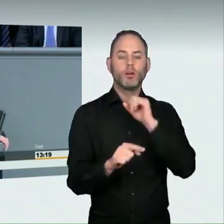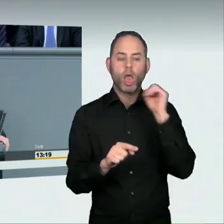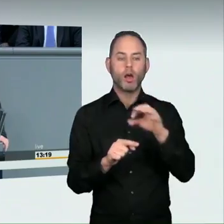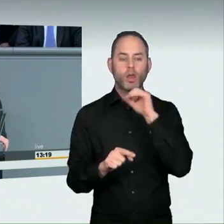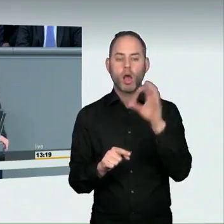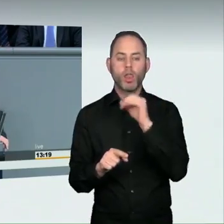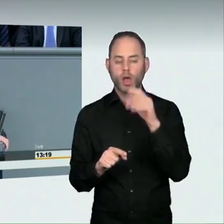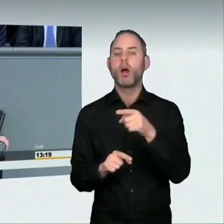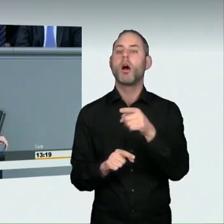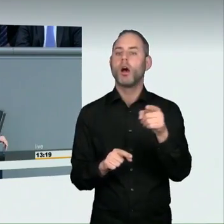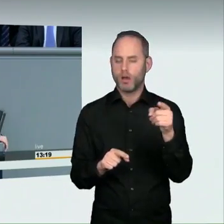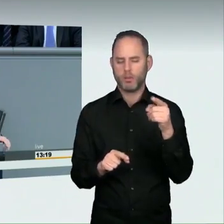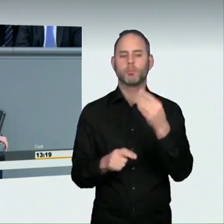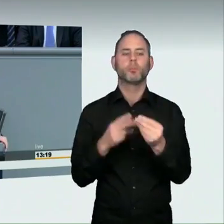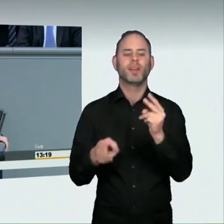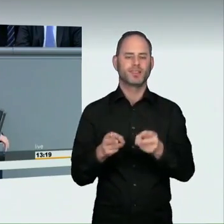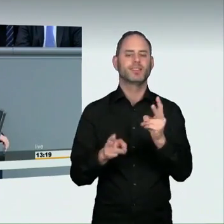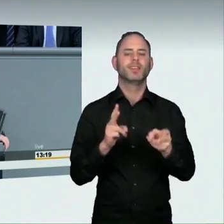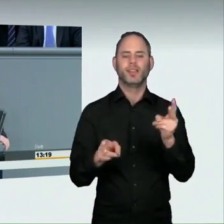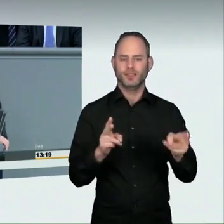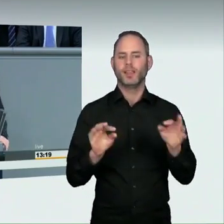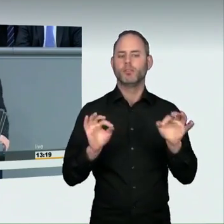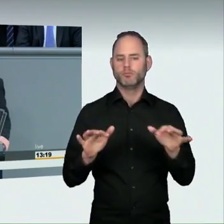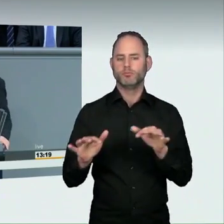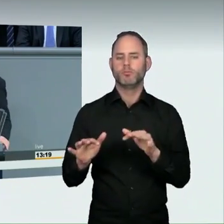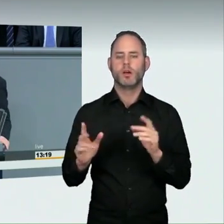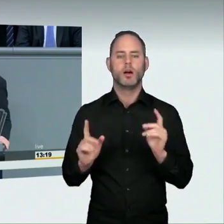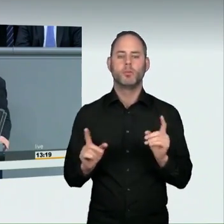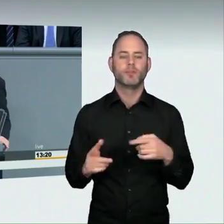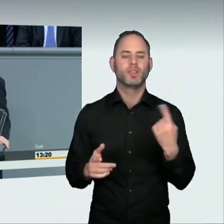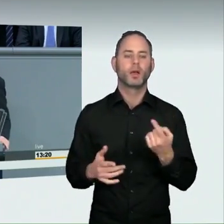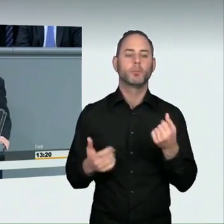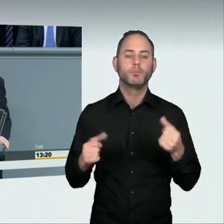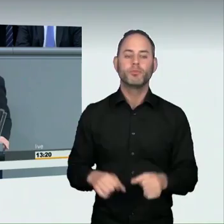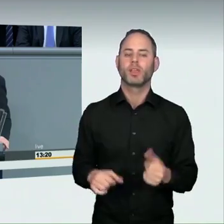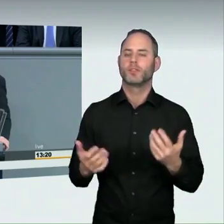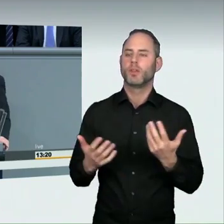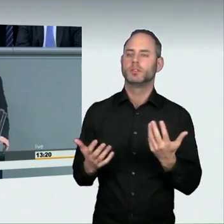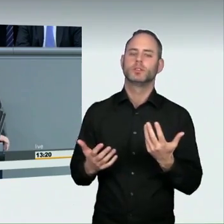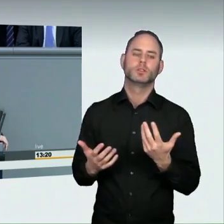Wir müssen natürlich auch dafür sorgen, dass Transparenz hergestellt wird, dass es eine Auskunftspflicht des Vermieters darüber gibt, wie hoch